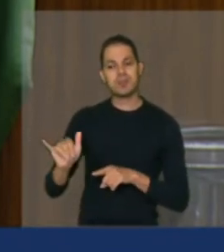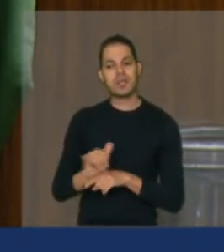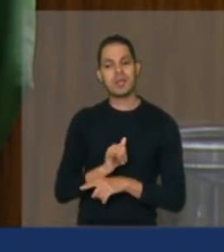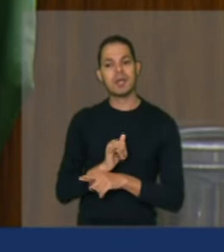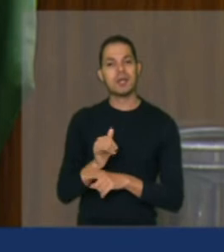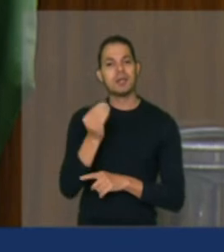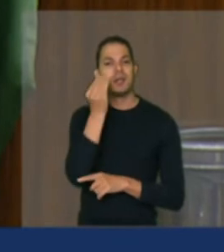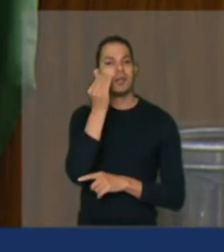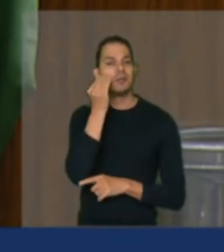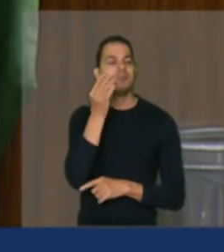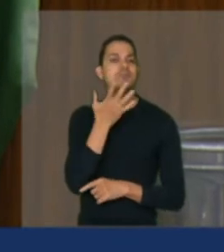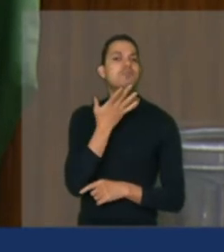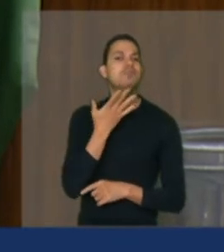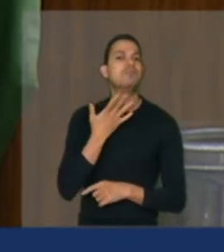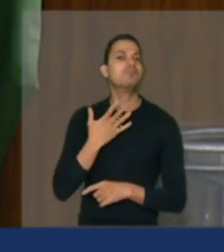FEDERAL NA SUA TRAJETÓRIA DE DESMONTE DAS INSTITUIÇÕES